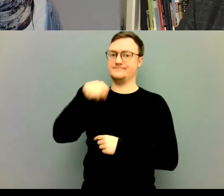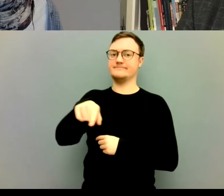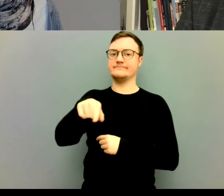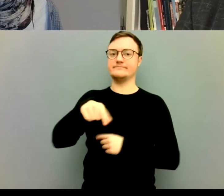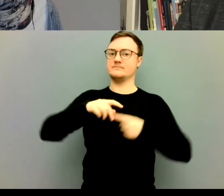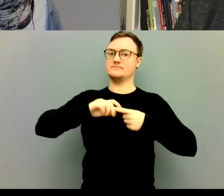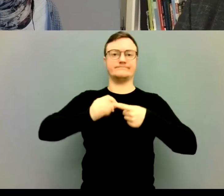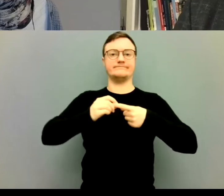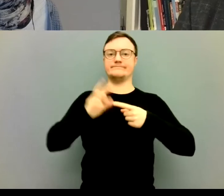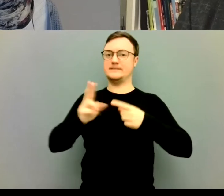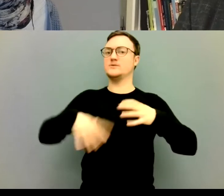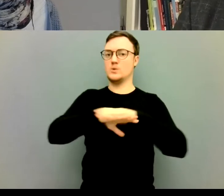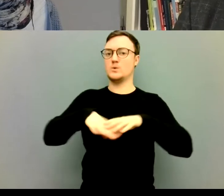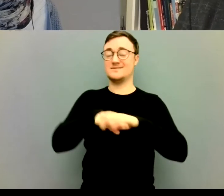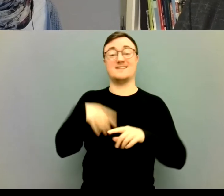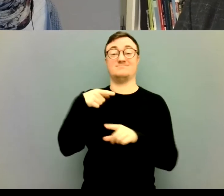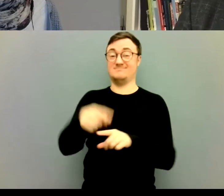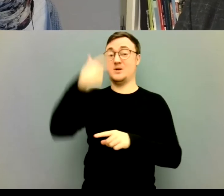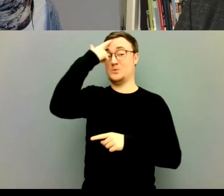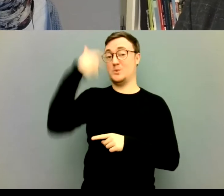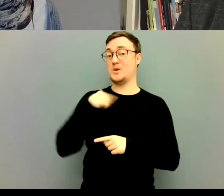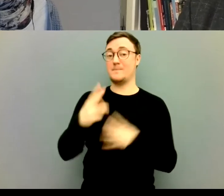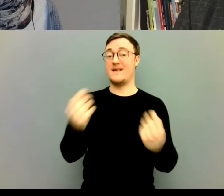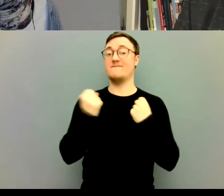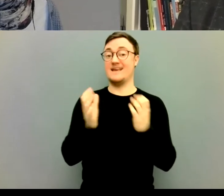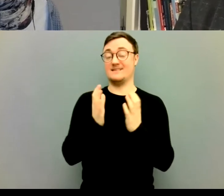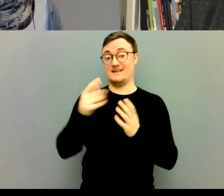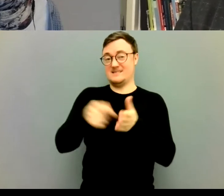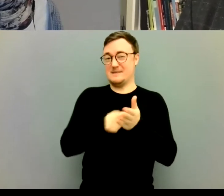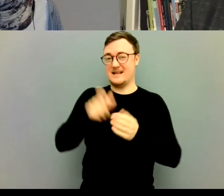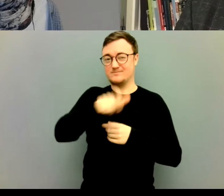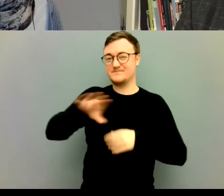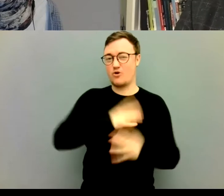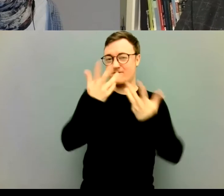Det kommer vara viktigt för personer med funktionsnedsättning.